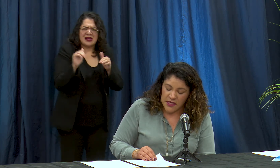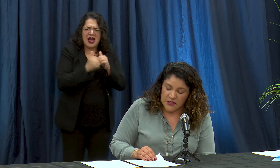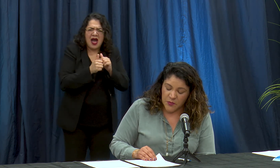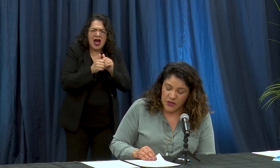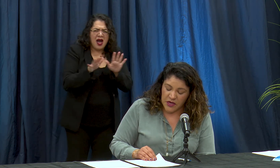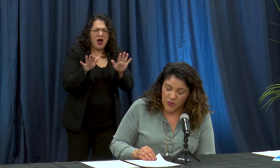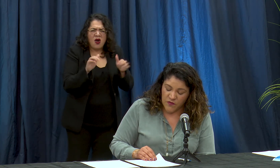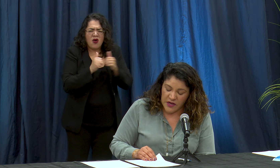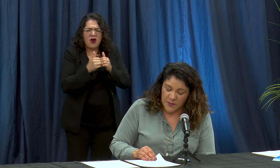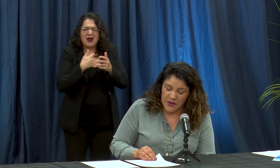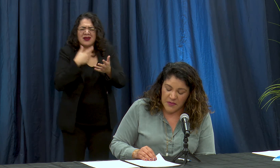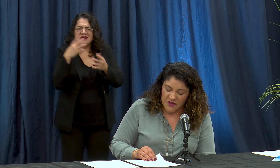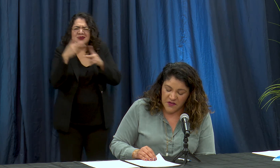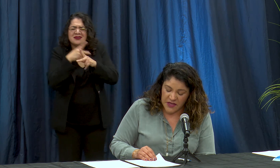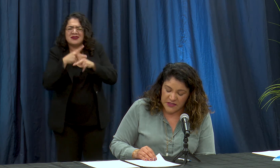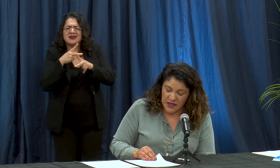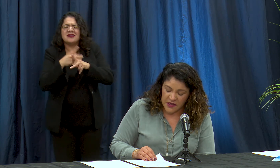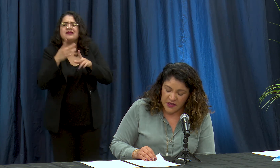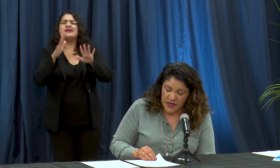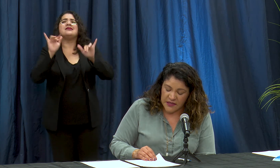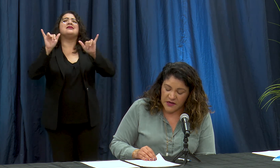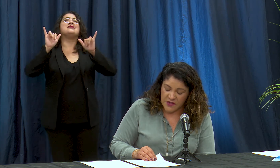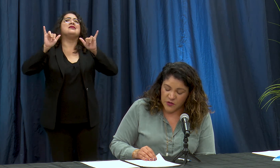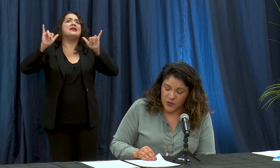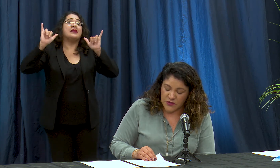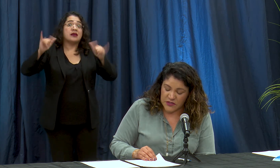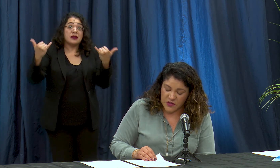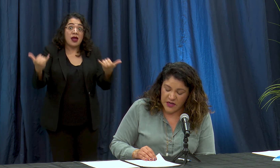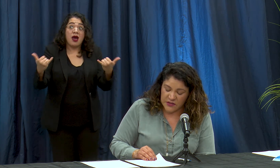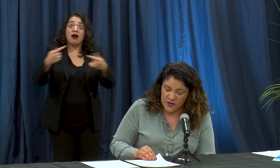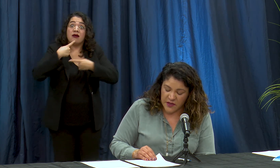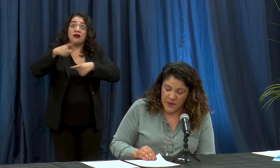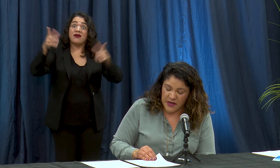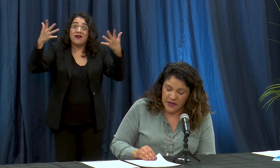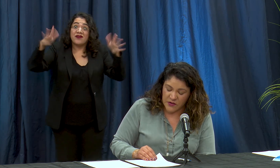puede remover la primer fianza otra vez un proceso de la ciudad para que ellos